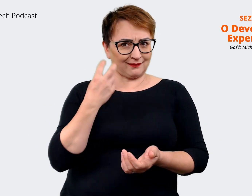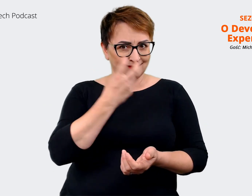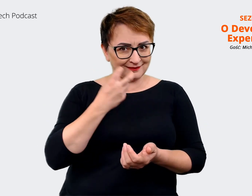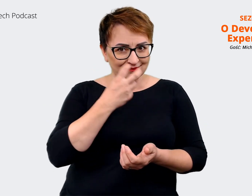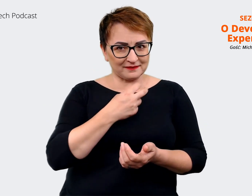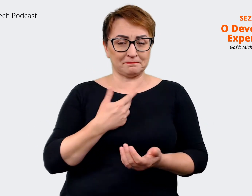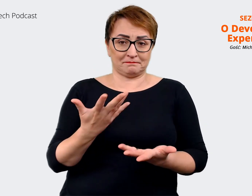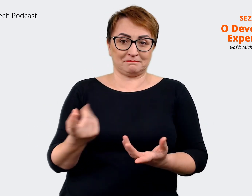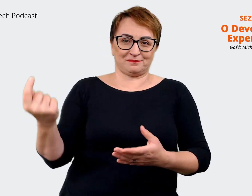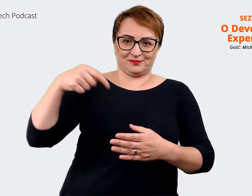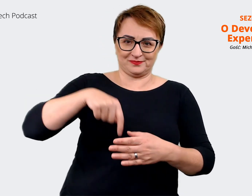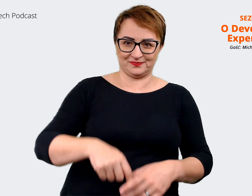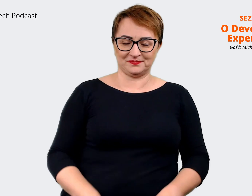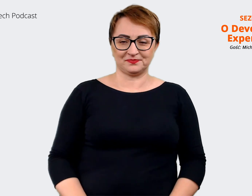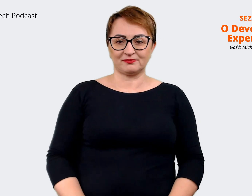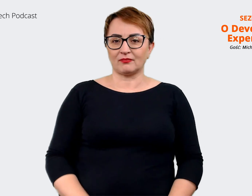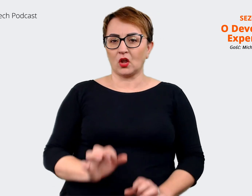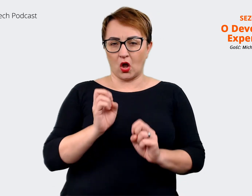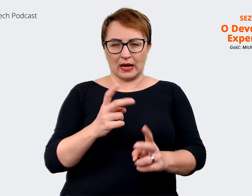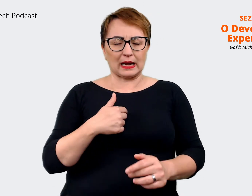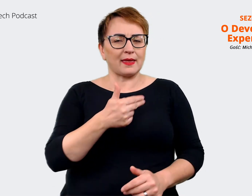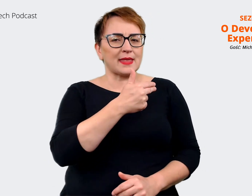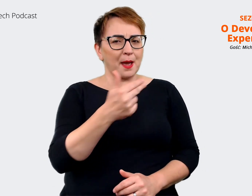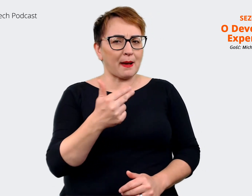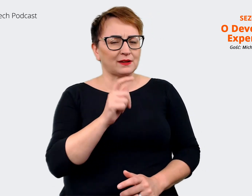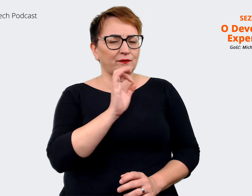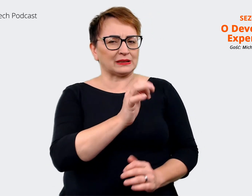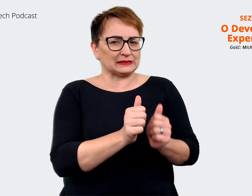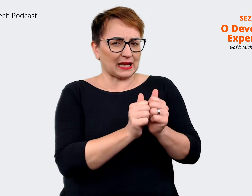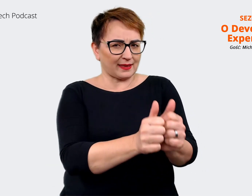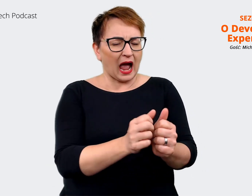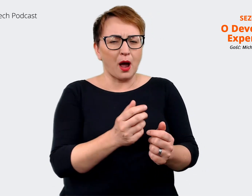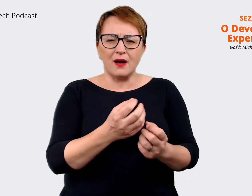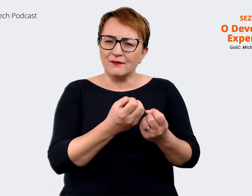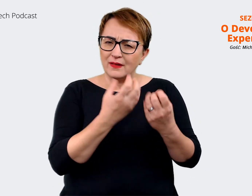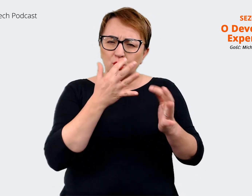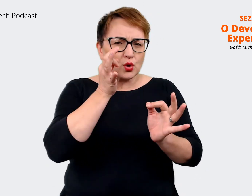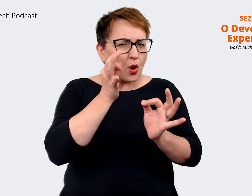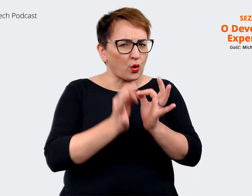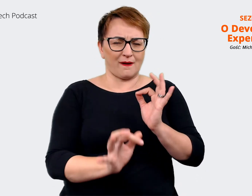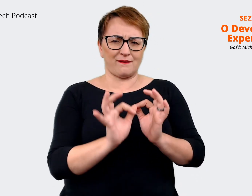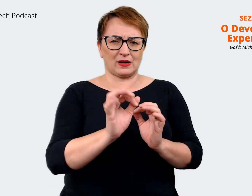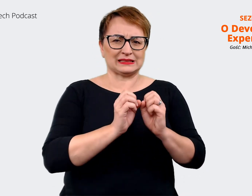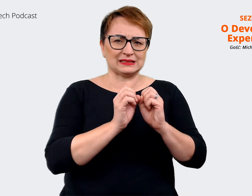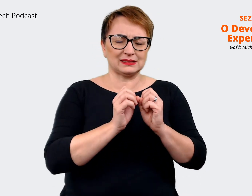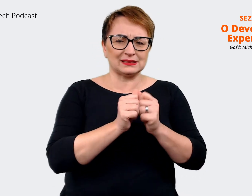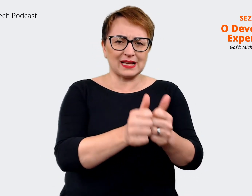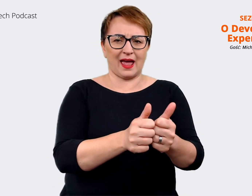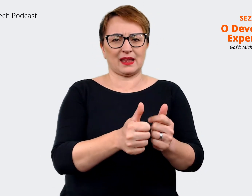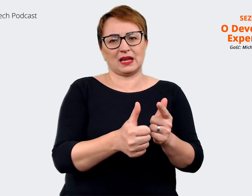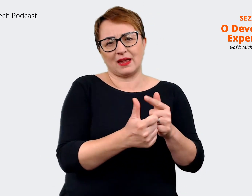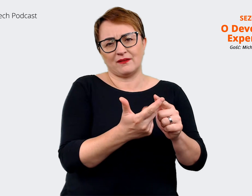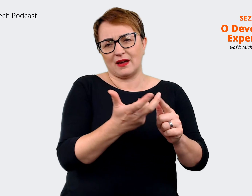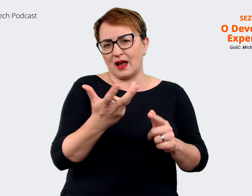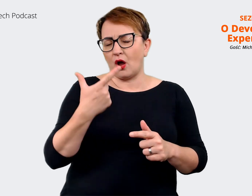zainteresowało i tak się tutaj znalazłem. Prowadzący: To skoro już o roli mowa, to powiedz na czym dokładnie polega twoja rola albo twoje role,